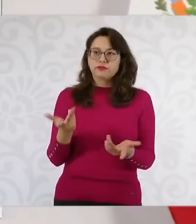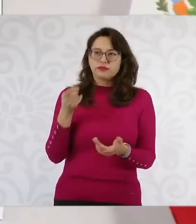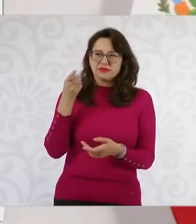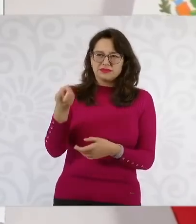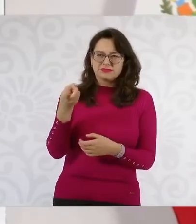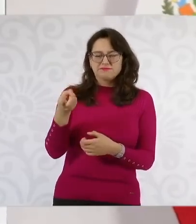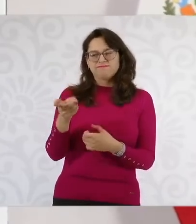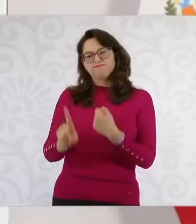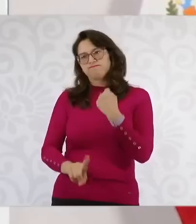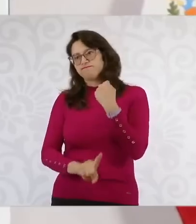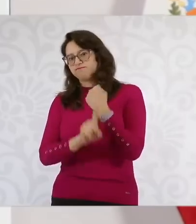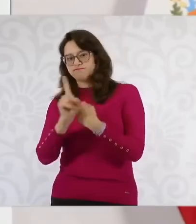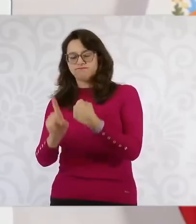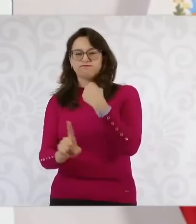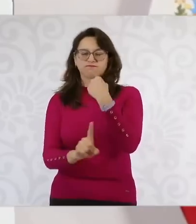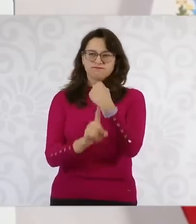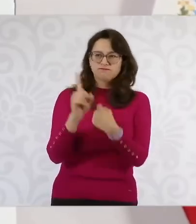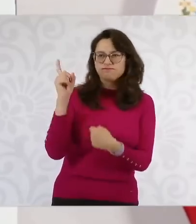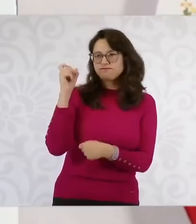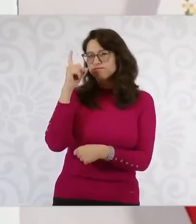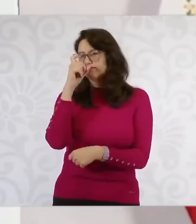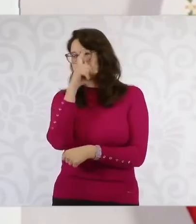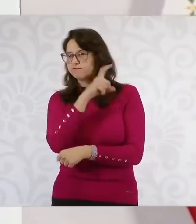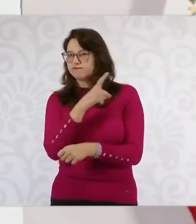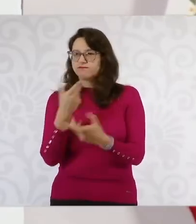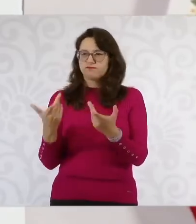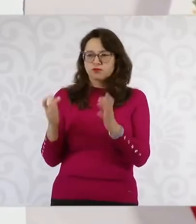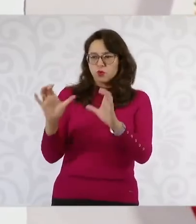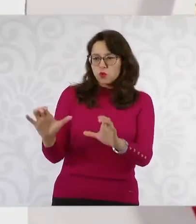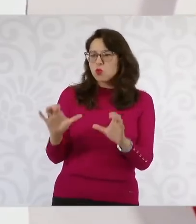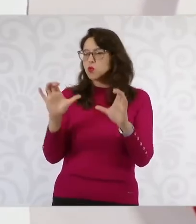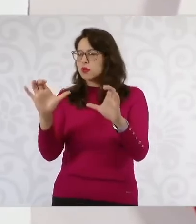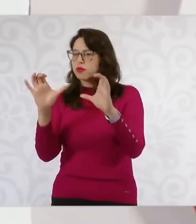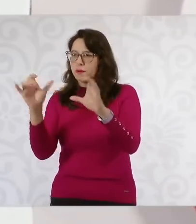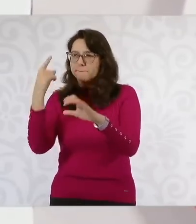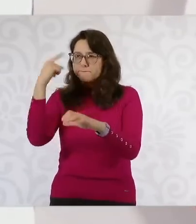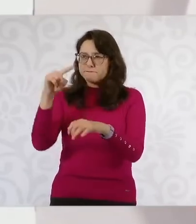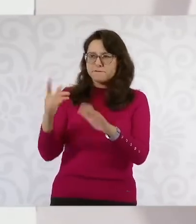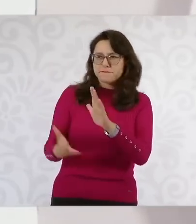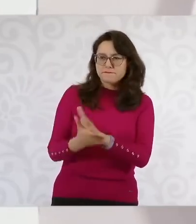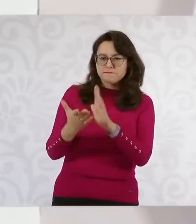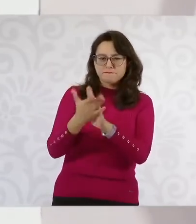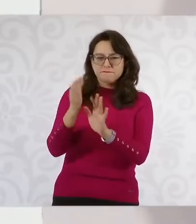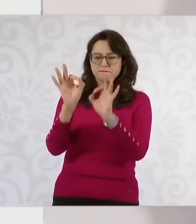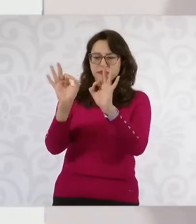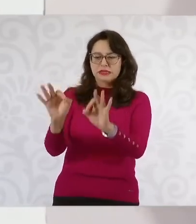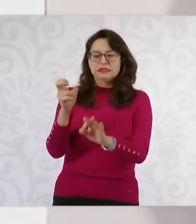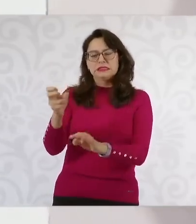pues tiene sus condiciones de seguridad para desarrollar la obra y ahí es donde hubo pues